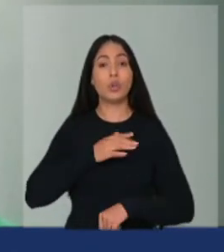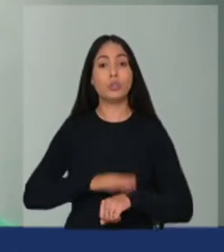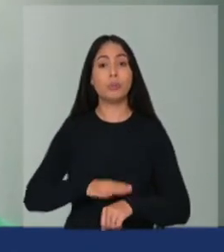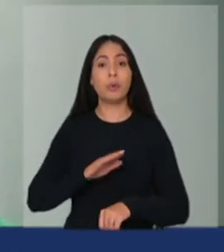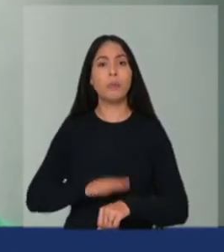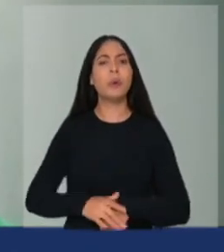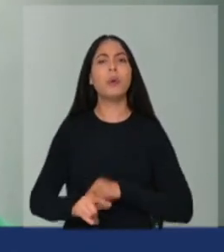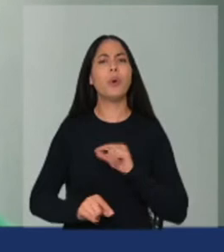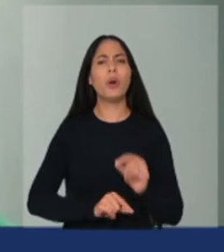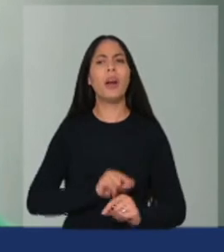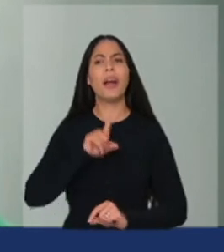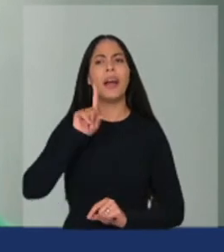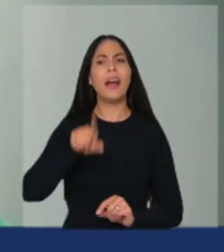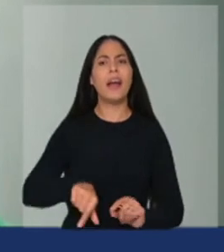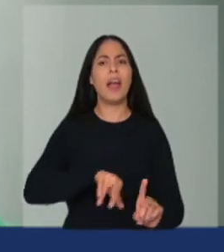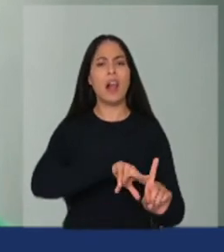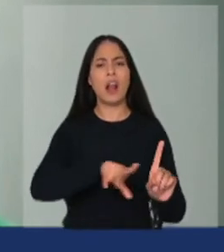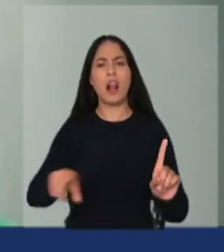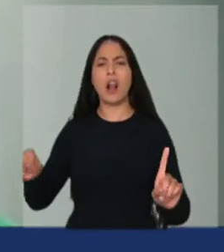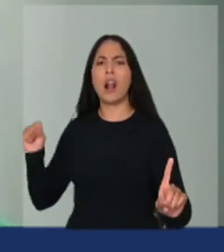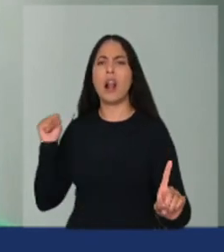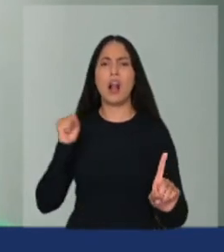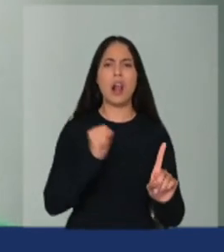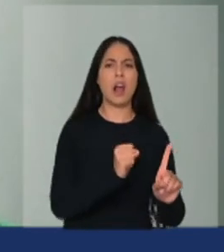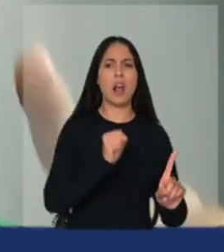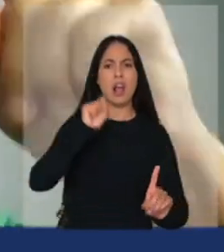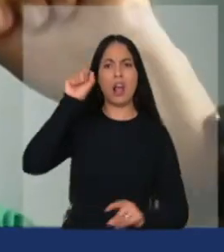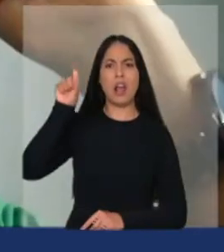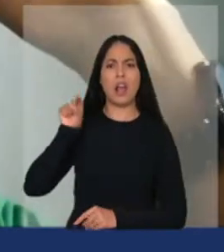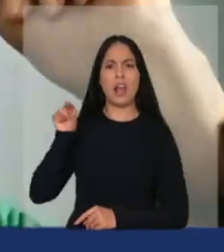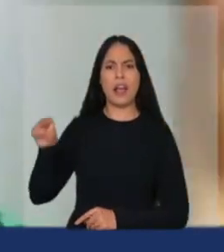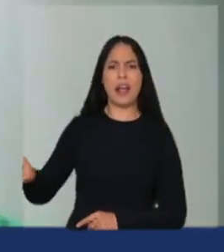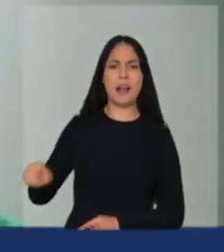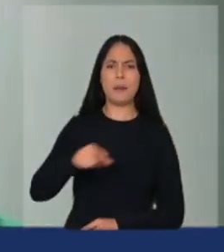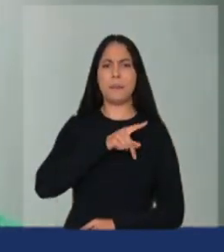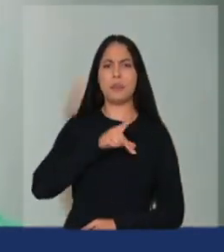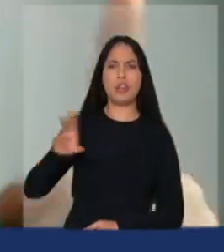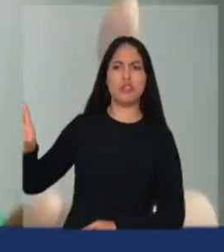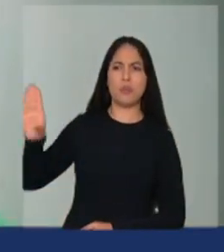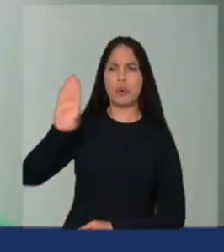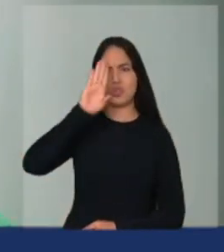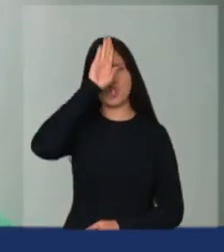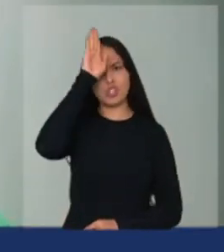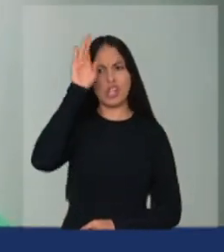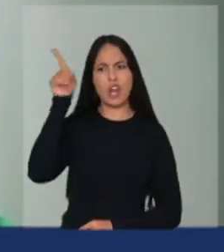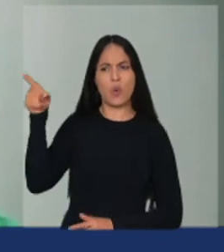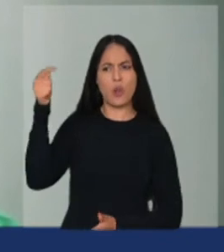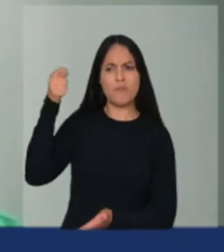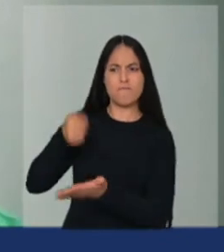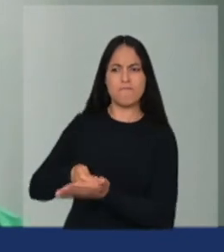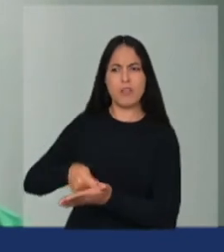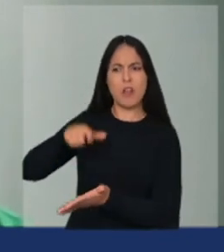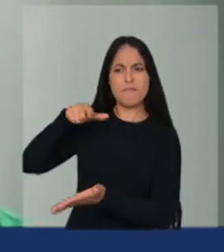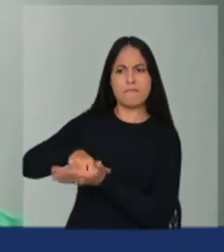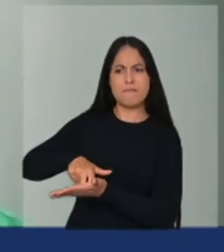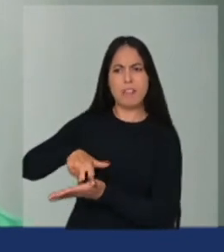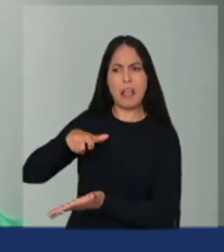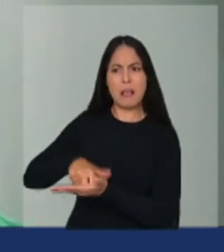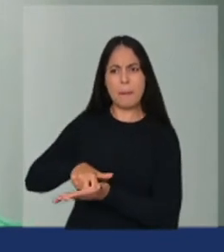TRIBUNA, DEPUTADA. A VONTADE. -- [REPÓRTER]: DEPUTADA MARÍLIA ARRAES DO PT DE PERNAMBUCO, A PRÓXIMA ORADORA A PARTICIPAR DESSA FASE DE BREVES COMUNICADOS DA SESSÃO